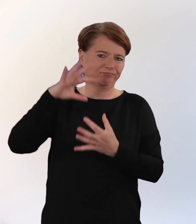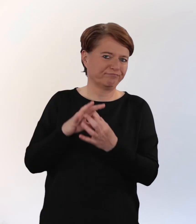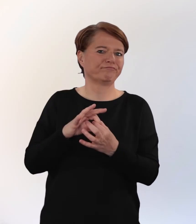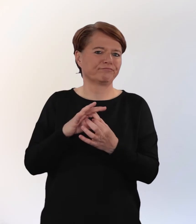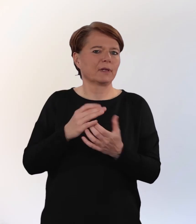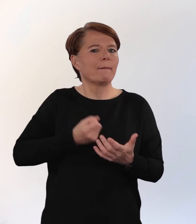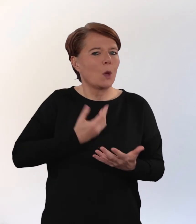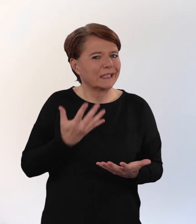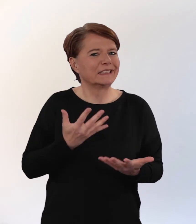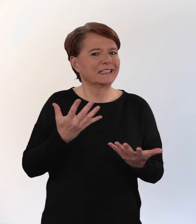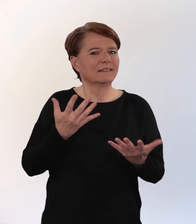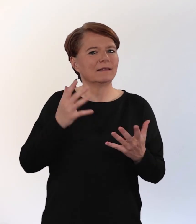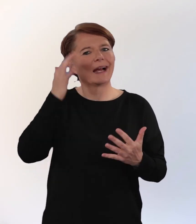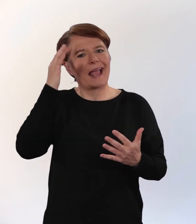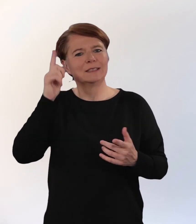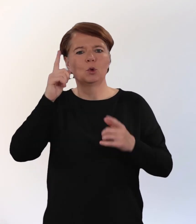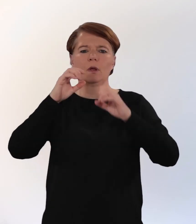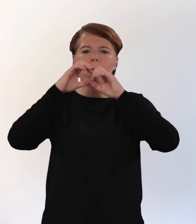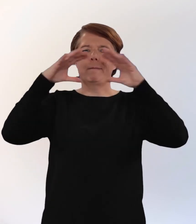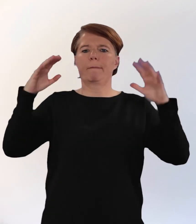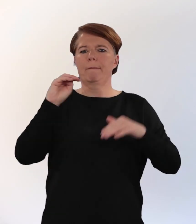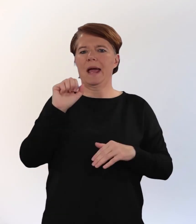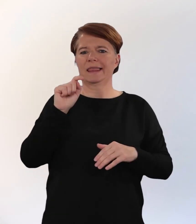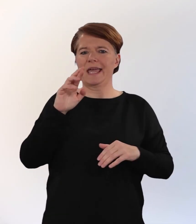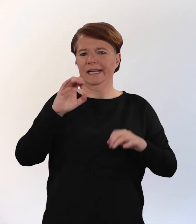Die Poesie zwischen Geist und Materie, wie ich es nenne,